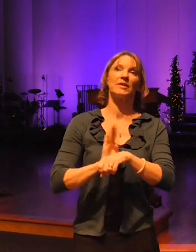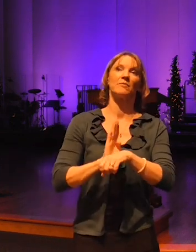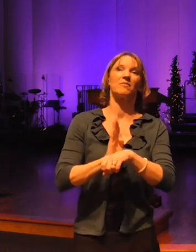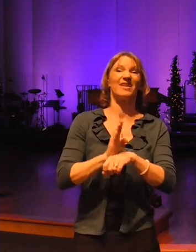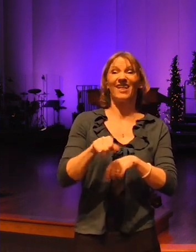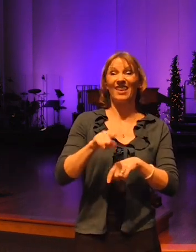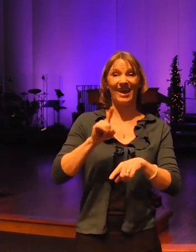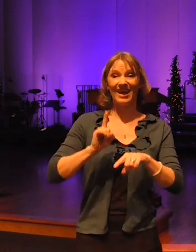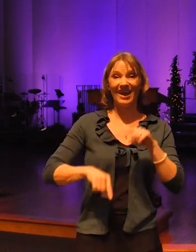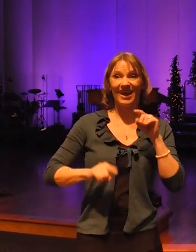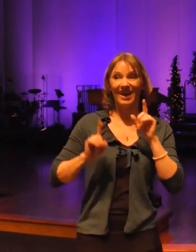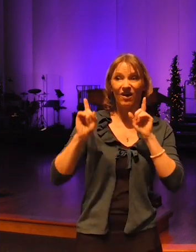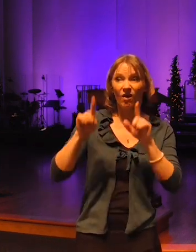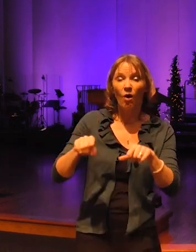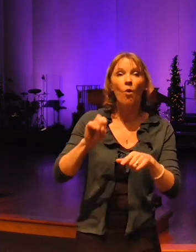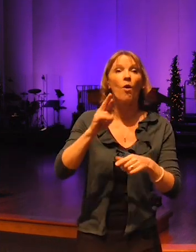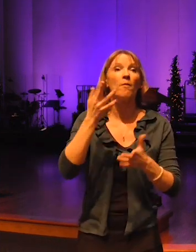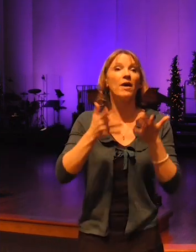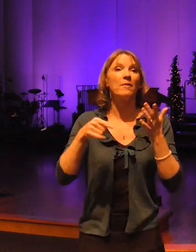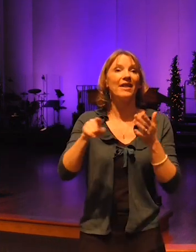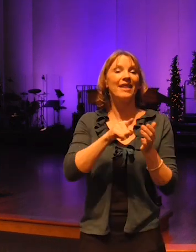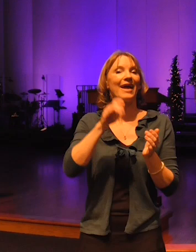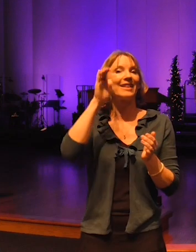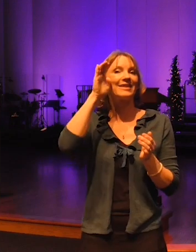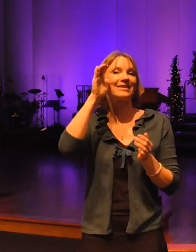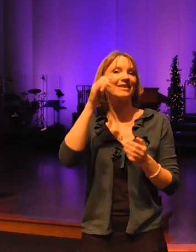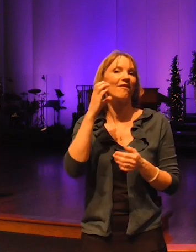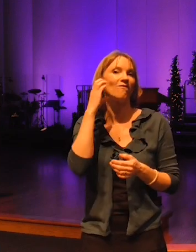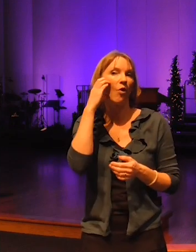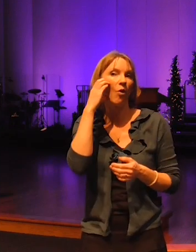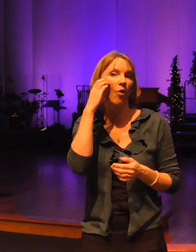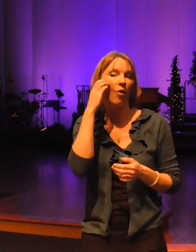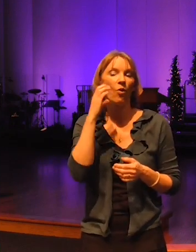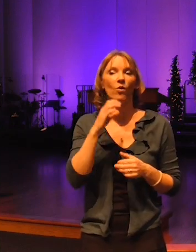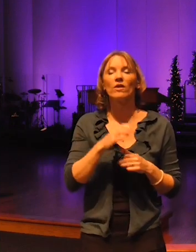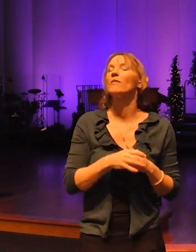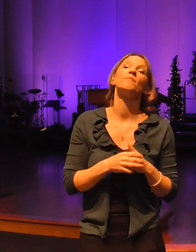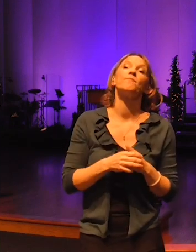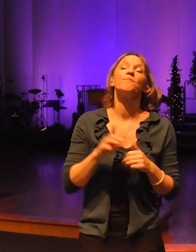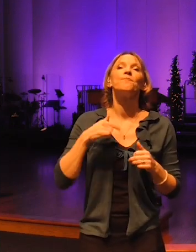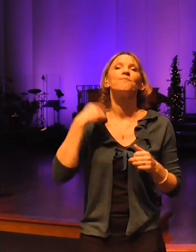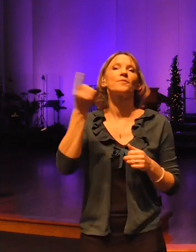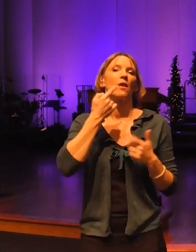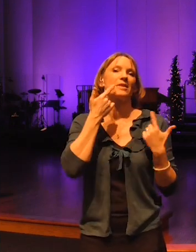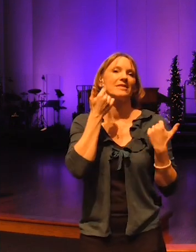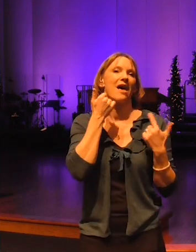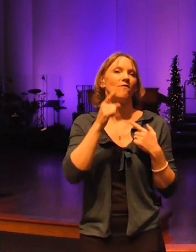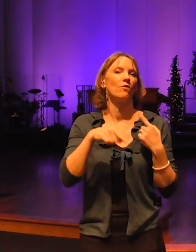a través de sus teléfonos y siempre me reí cuando Bertran Russell habla de bien dondequiera que veas